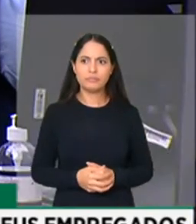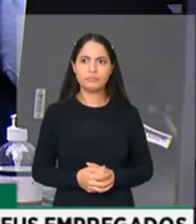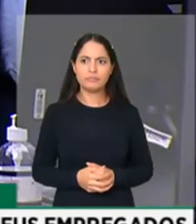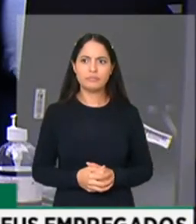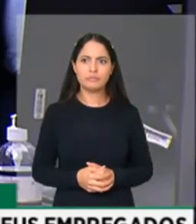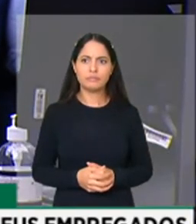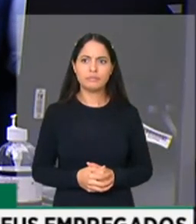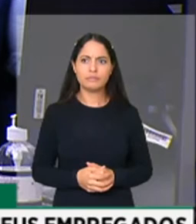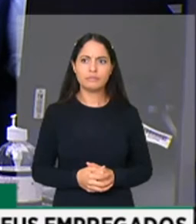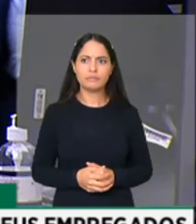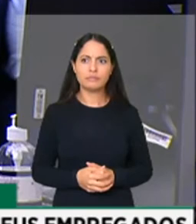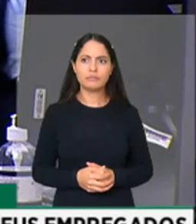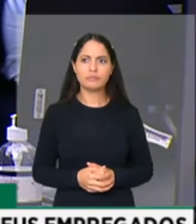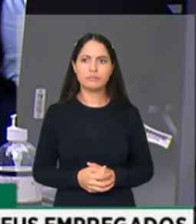GOVERNO FEZ . -- [PRESIDENTE]: COMO